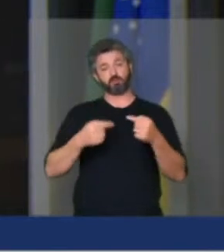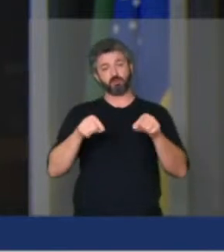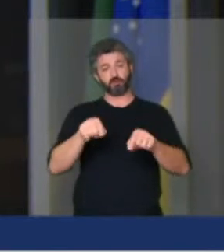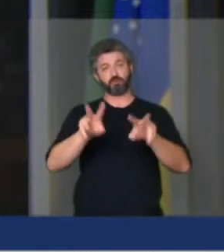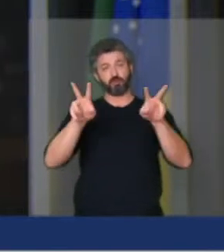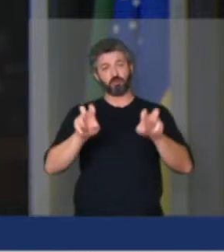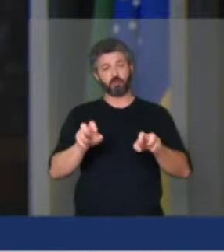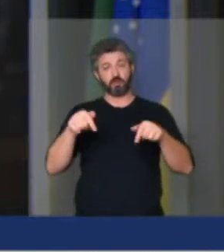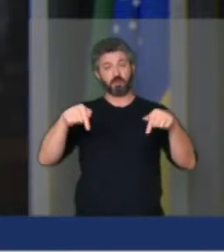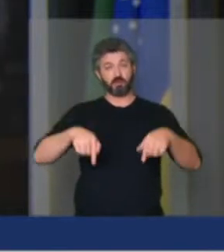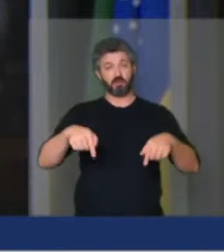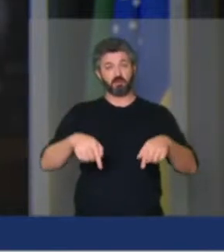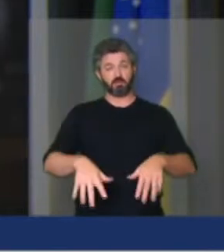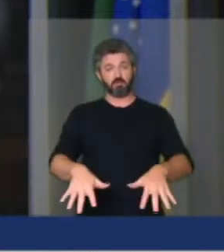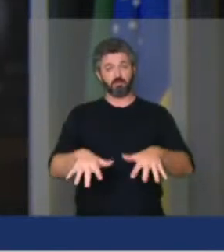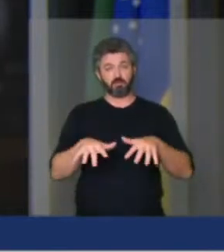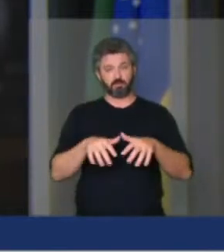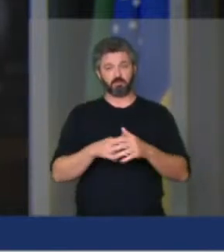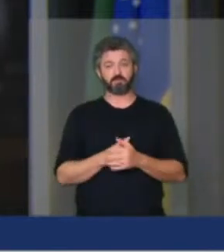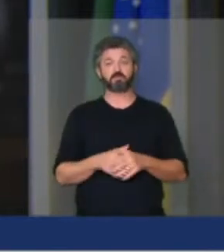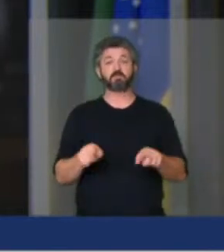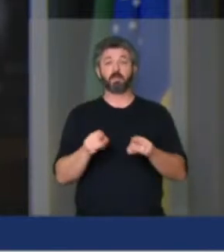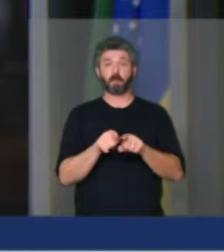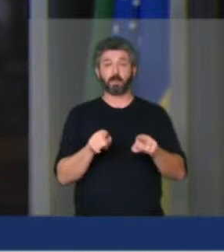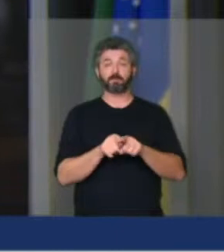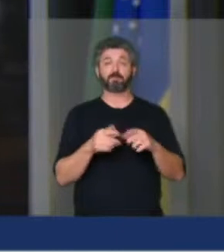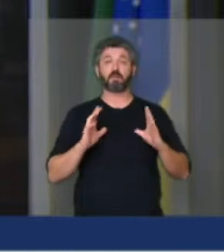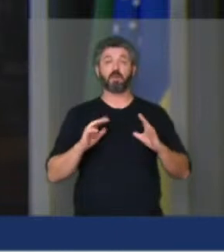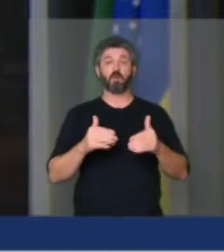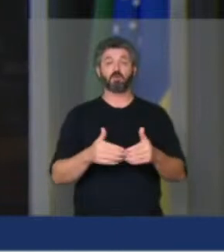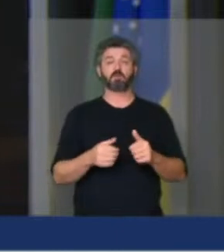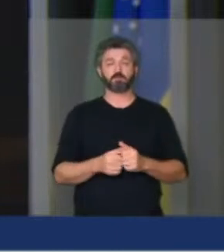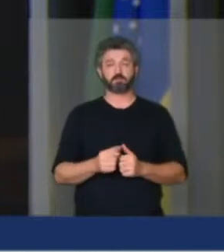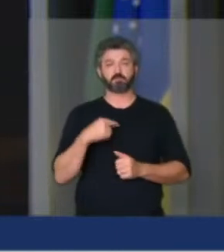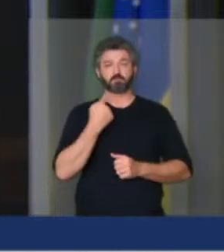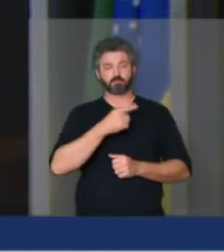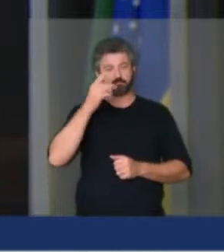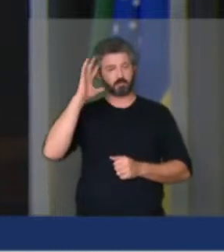NÓS, CADA UM RESOLVER O PROBLEMA LÁ DA SUA REGIÃO, MUITO OBRIGADO, SENHOR